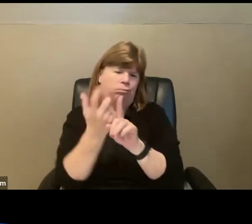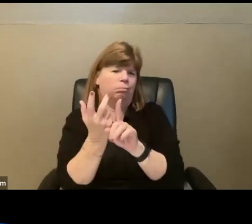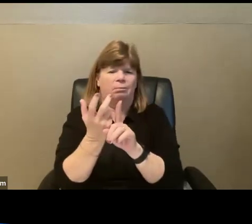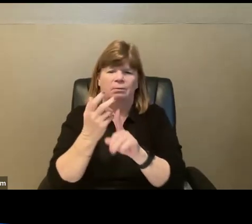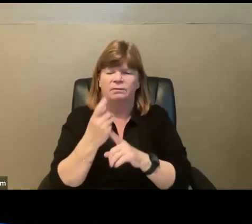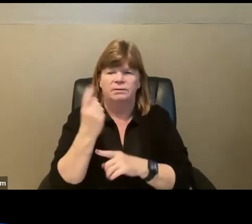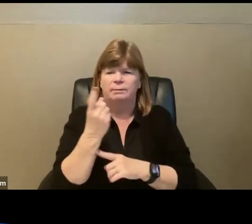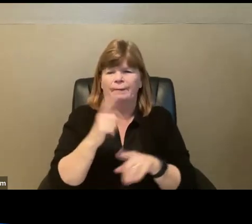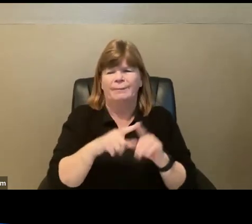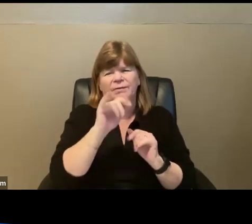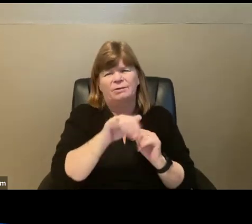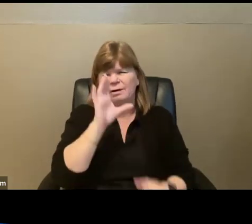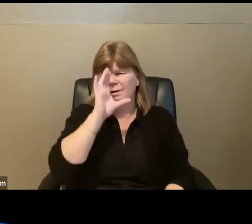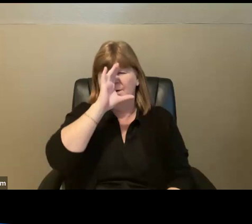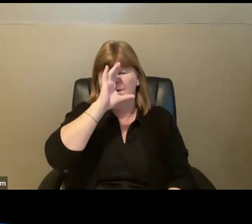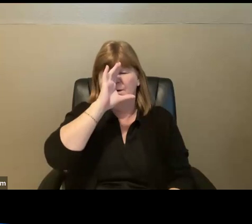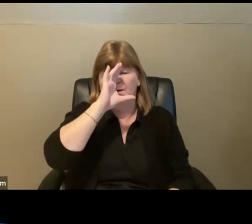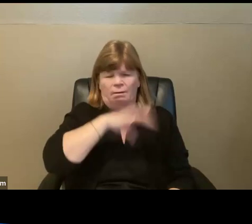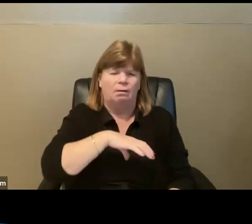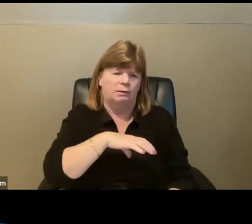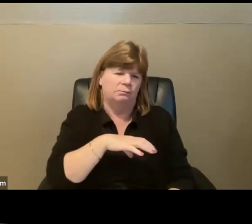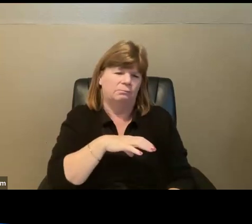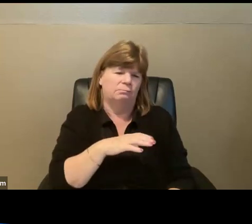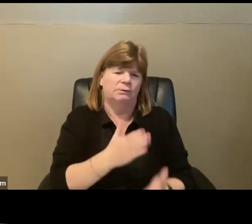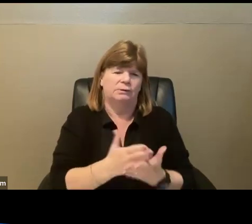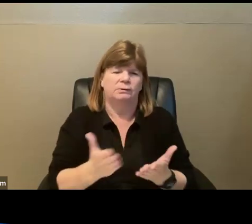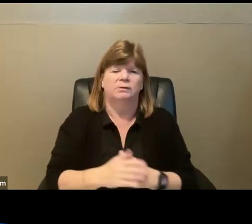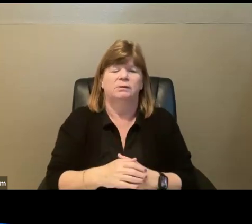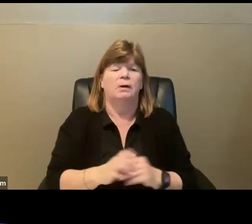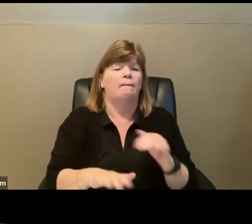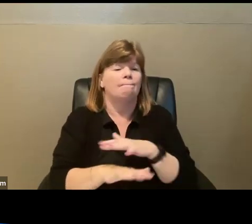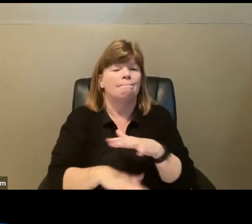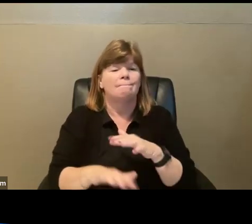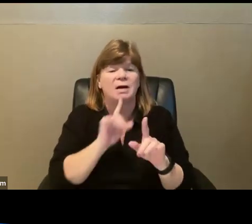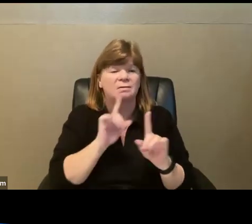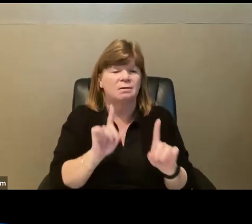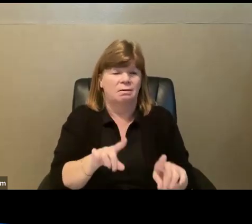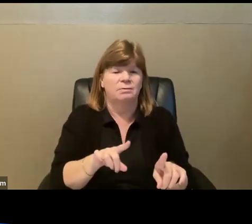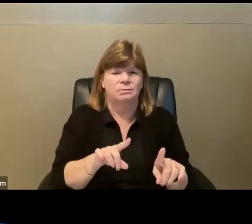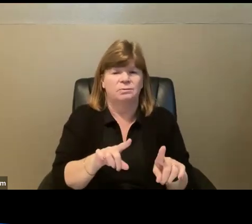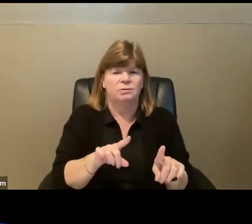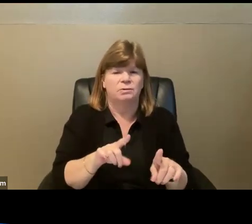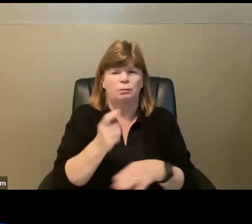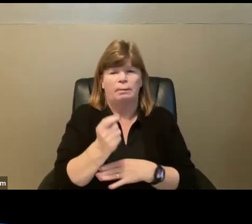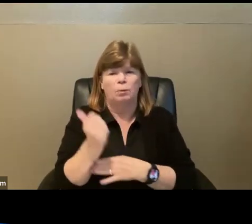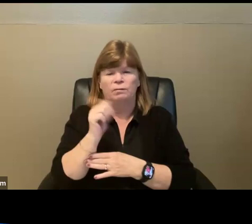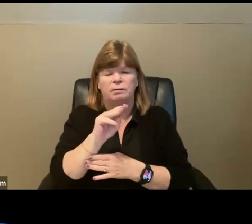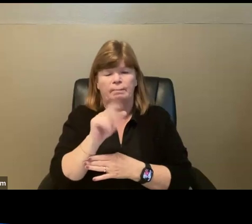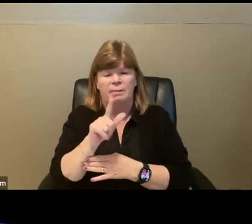Pero esas son preguntas realmente extrañas, preguntas un tanto raras. La respuesta básica a eso es, ¿la remoción de las fusiones metálicas mejora la función motora?